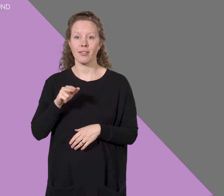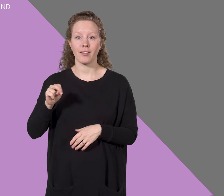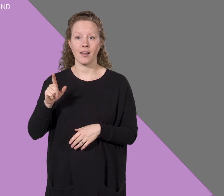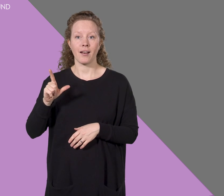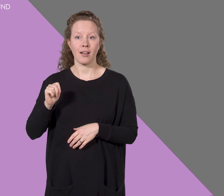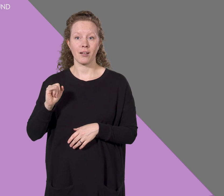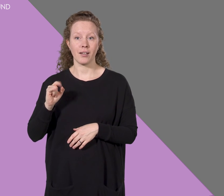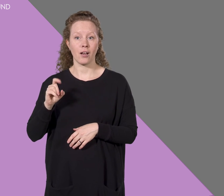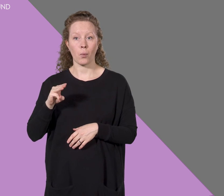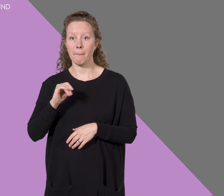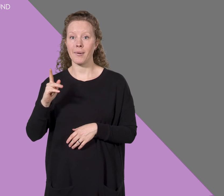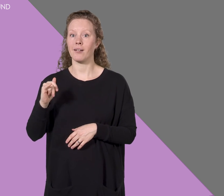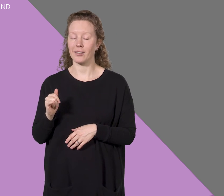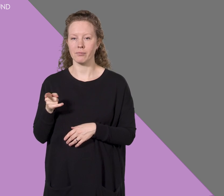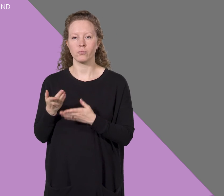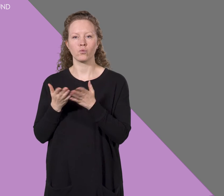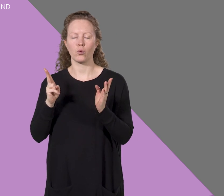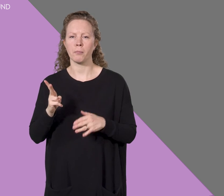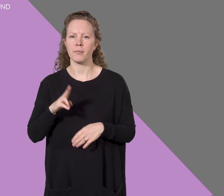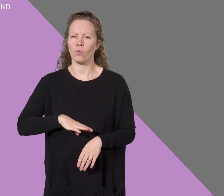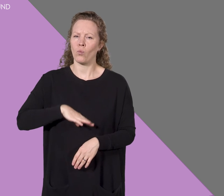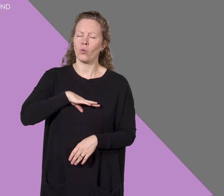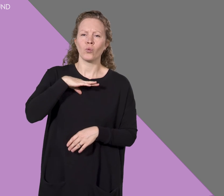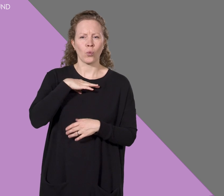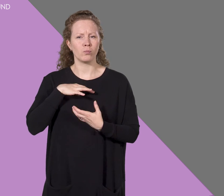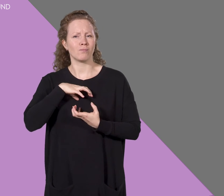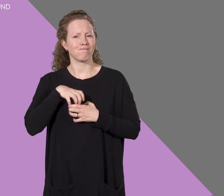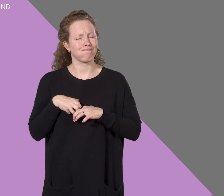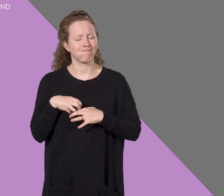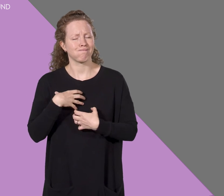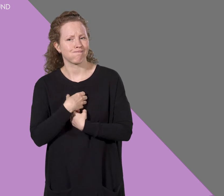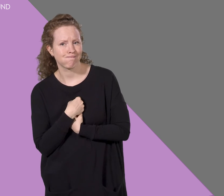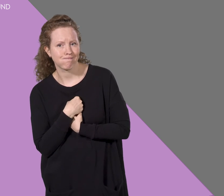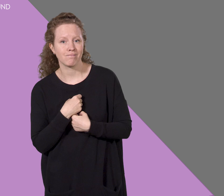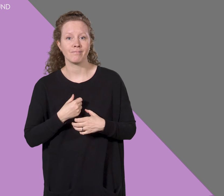Hannele Ilomäkis programnummer Ålderdomsångest.